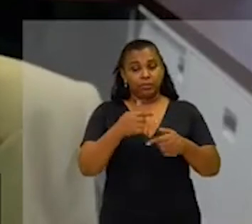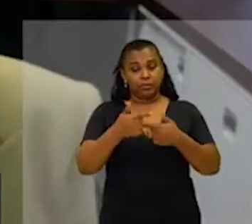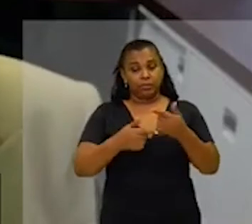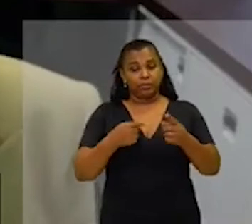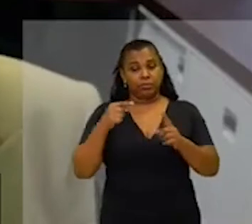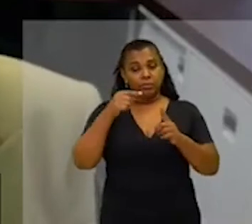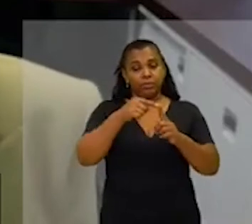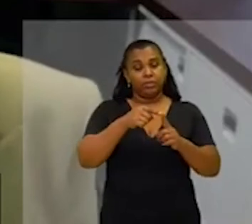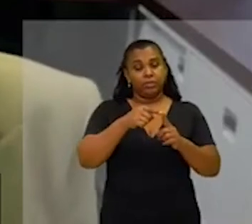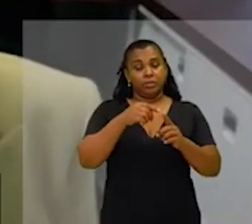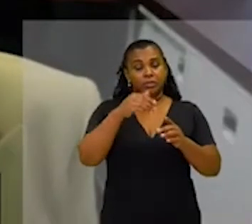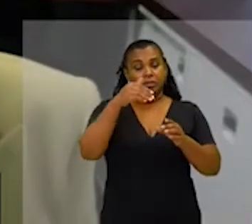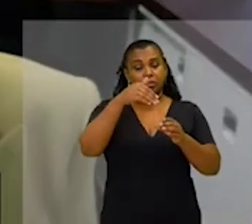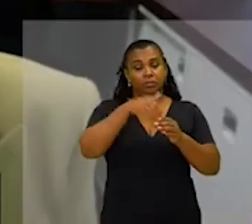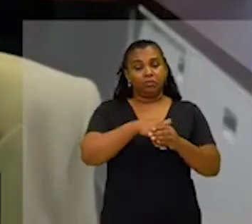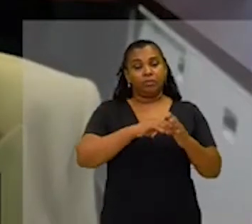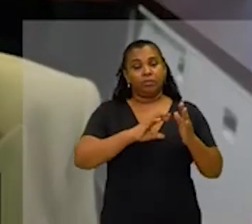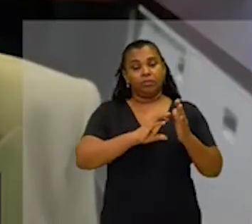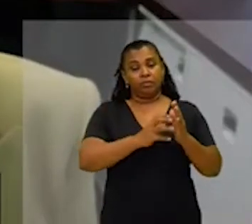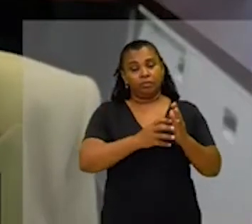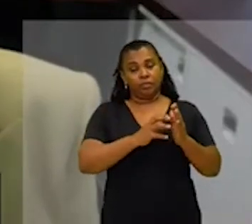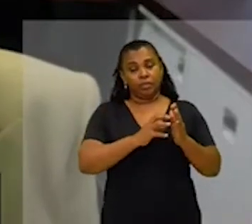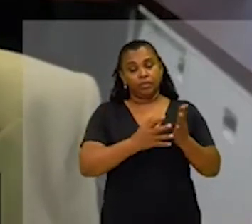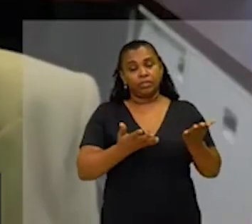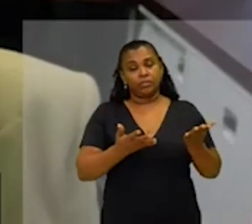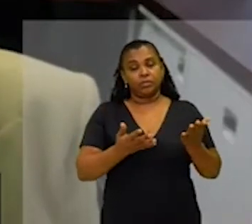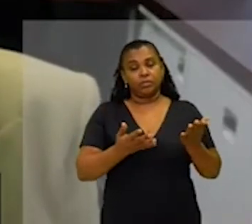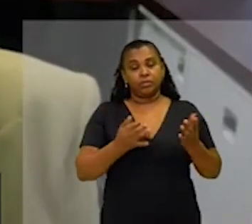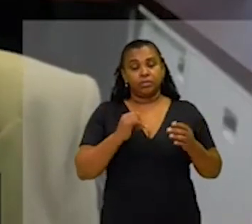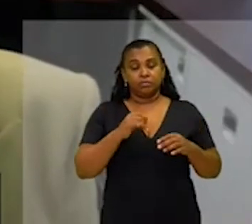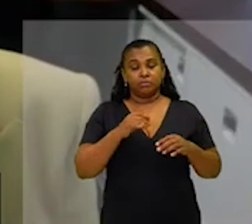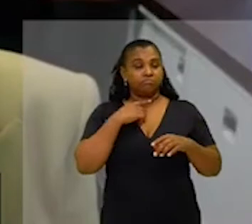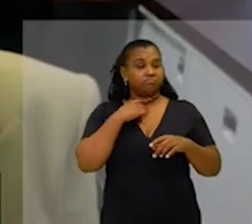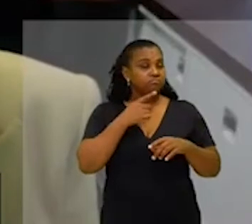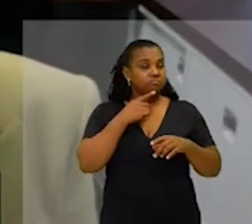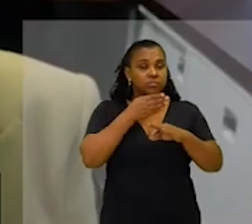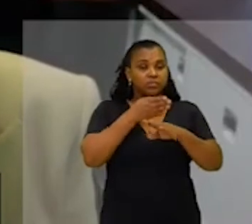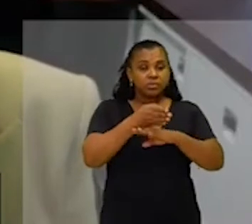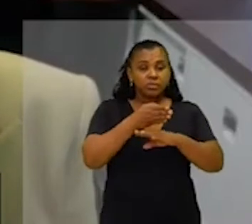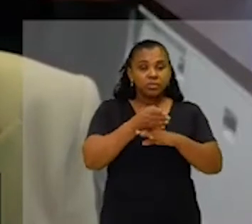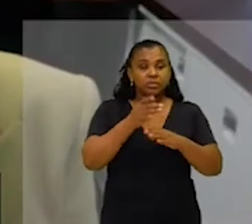finalidade patinável e se você não tem acesso aos documentos e a prova da prestação serviço